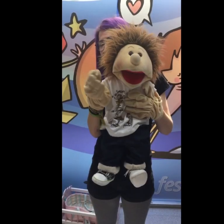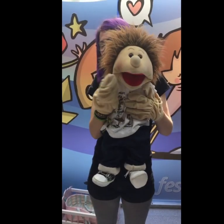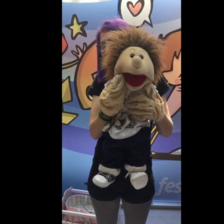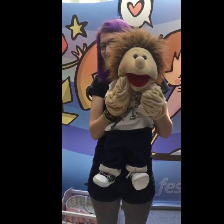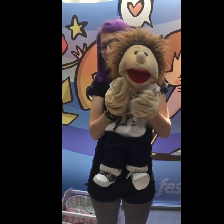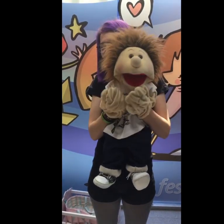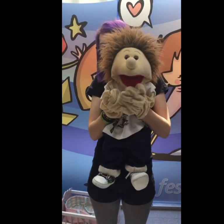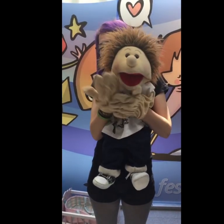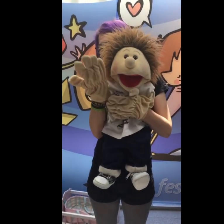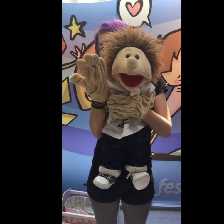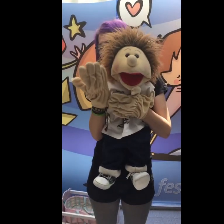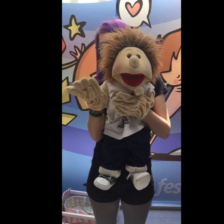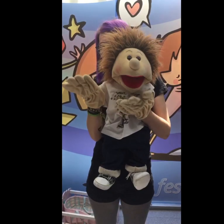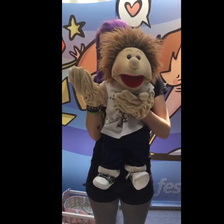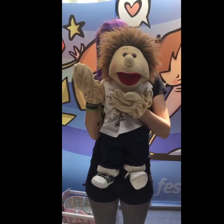¡Hola, buenos días!